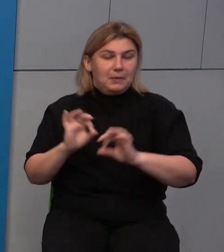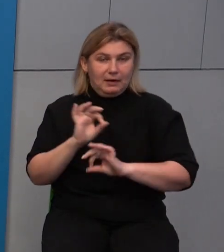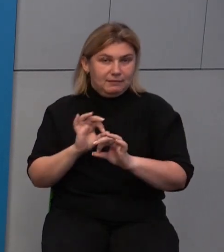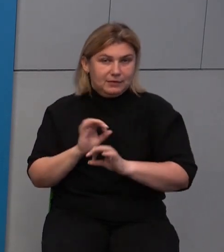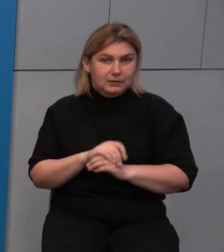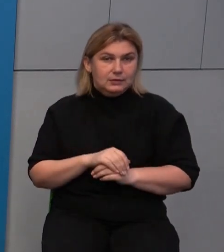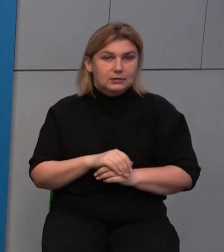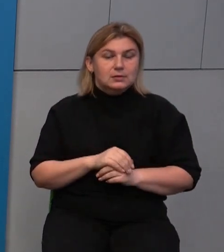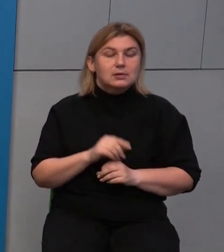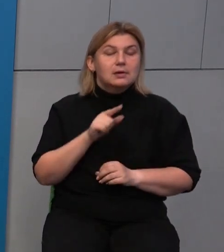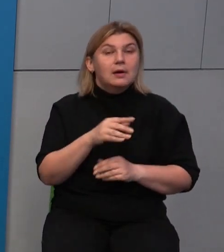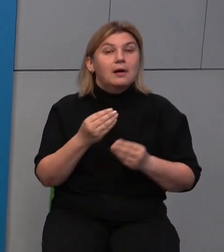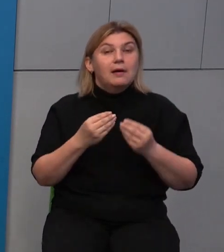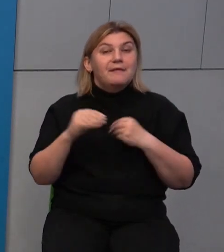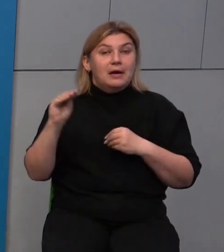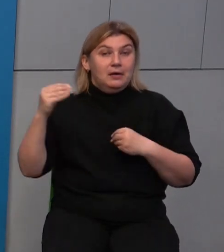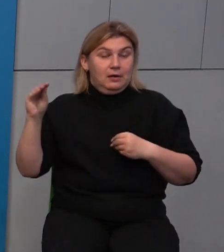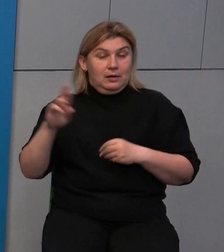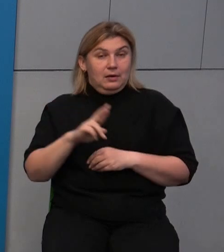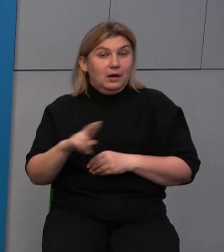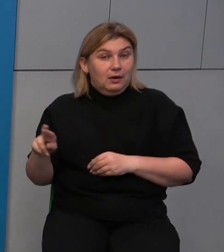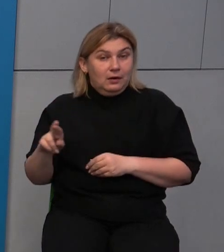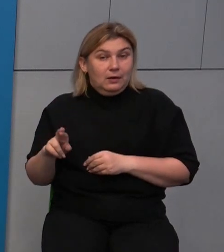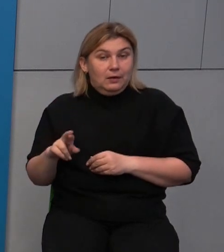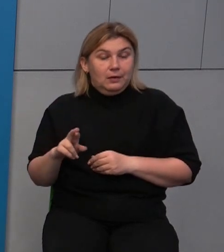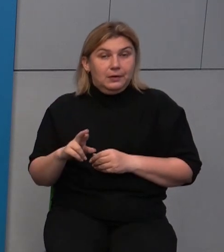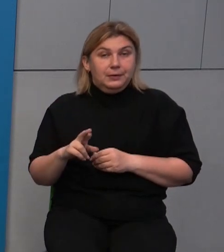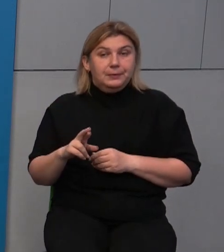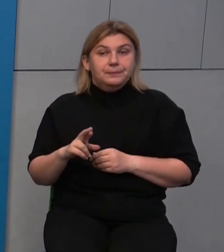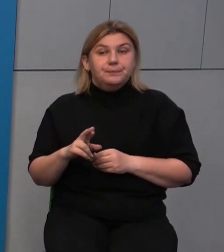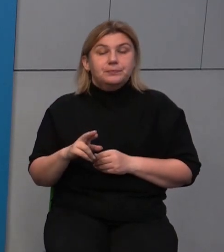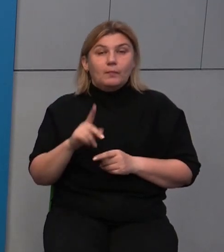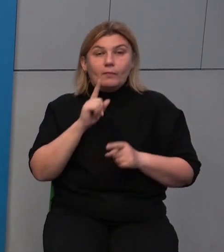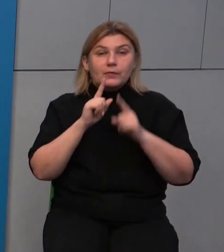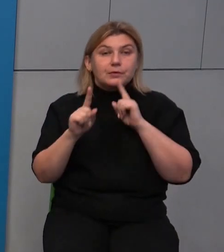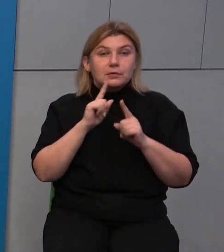I tam jest dużo więcej rzeczy niż wtedy... Zresztą w rozmowie ze Stanisławem Beresiem